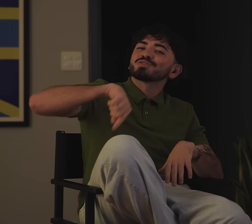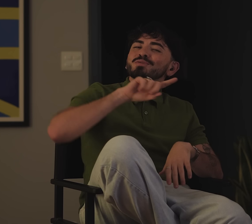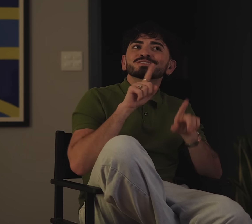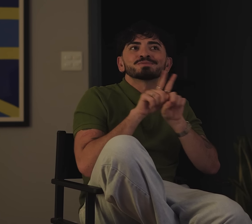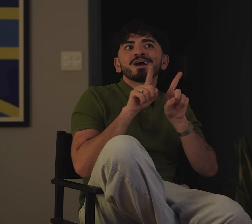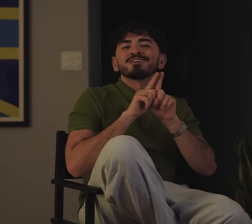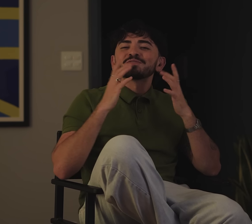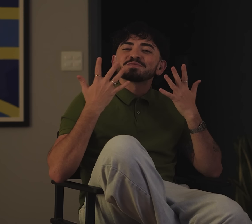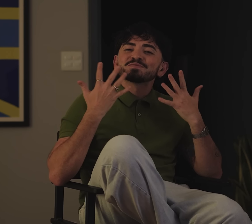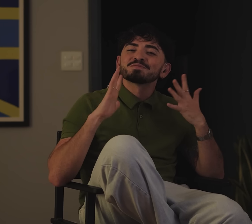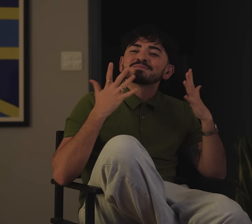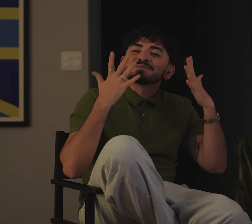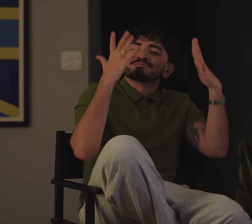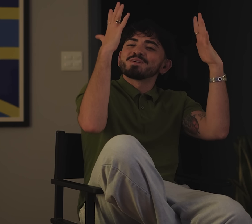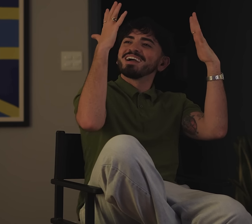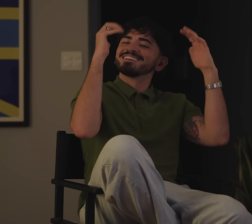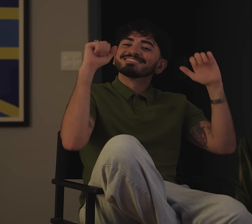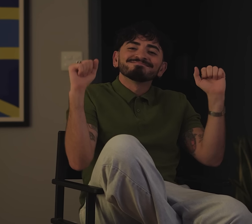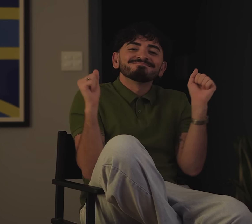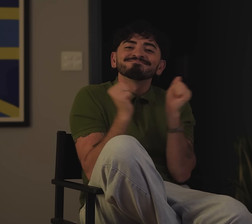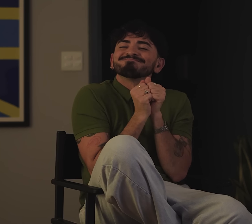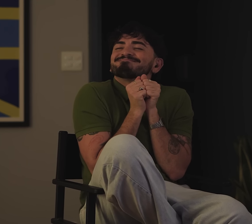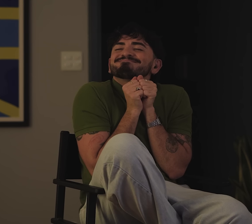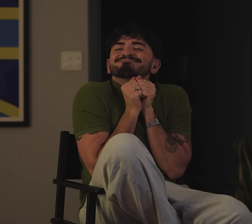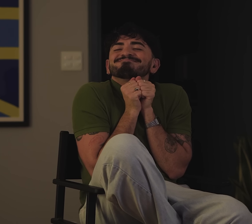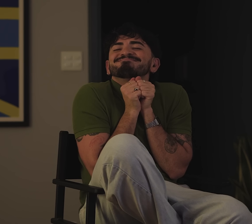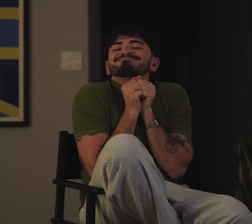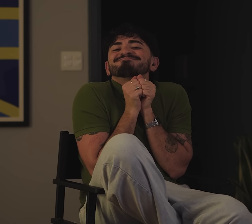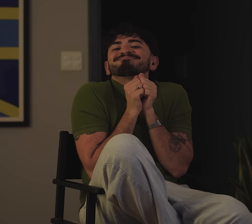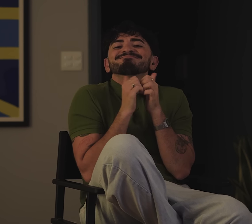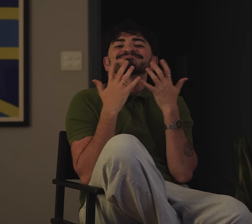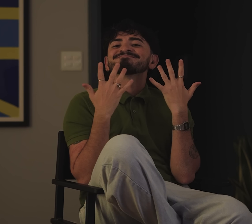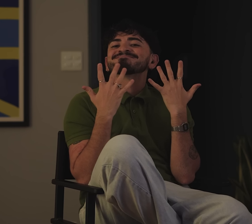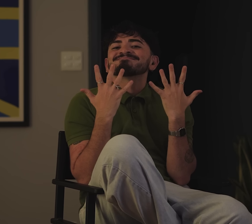Quero que a gente celebre juntos e unidos.